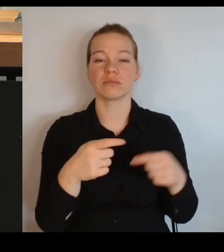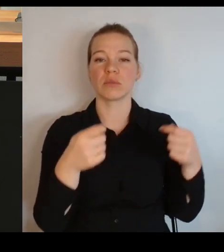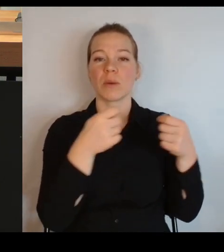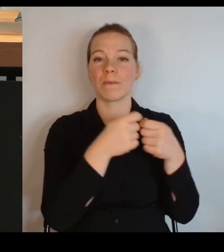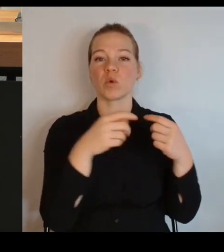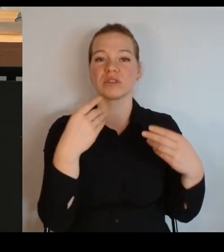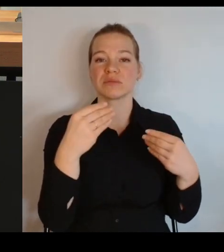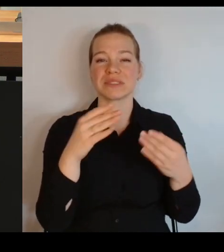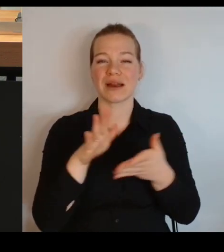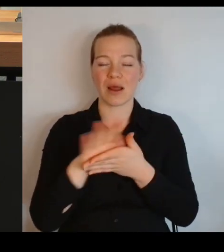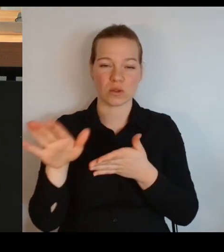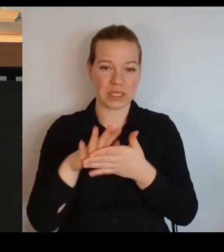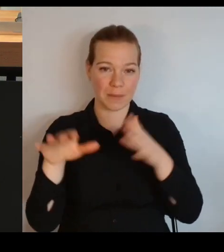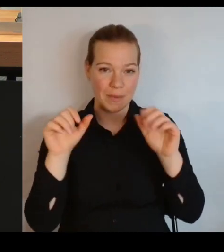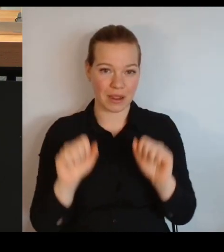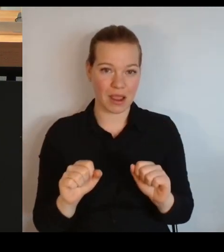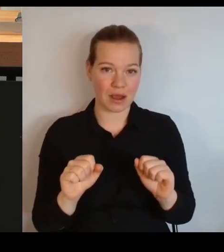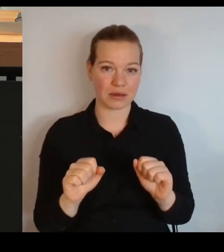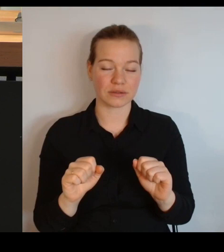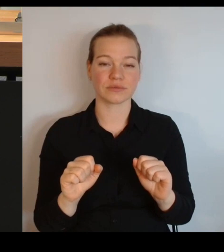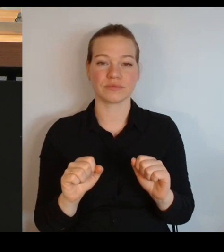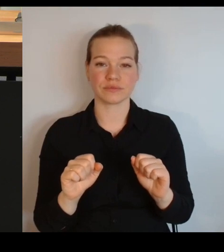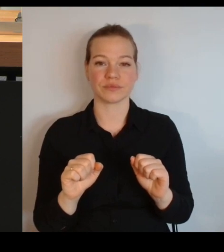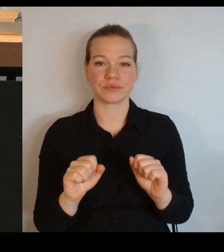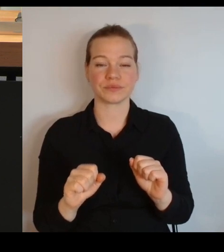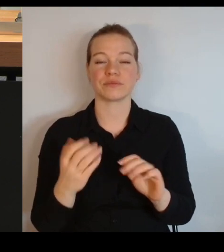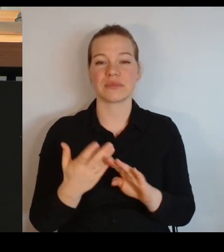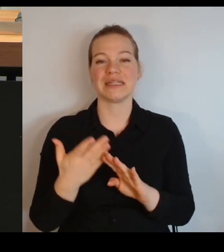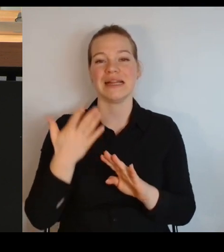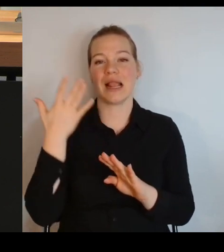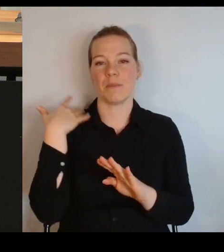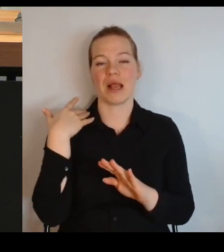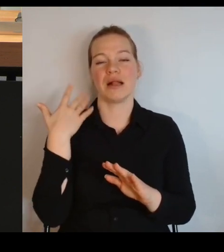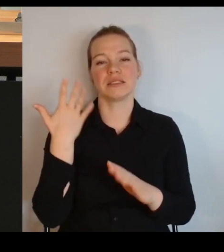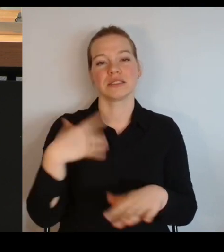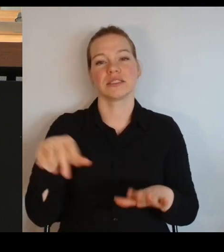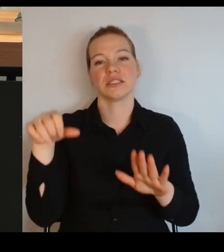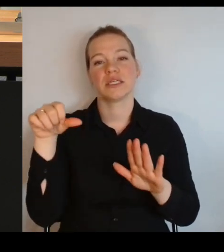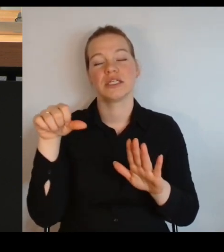Aber über diese kühne Forderung werden Sie uns sicherlich im Ausschuss noch mal aufklären.